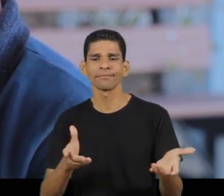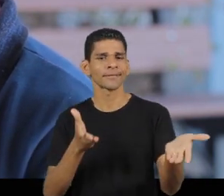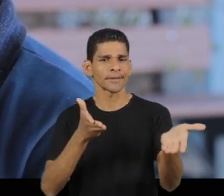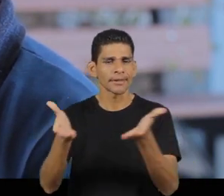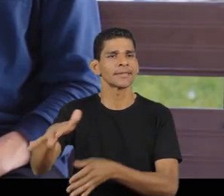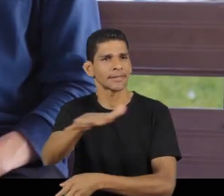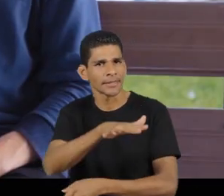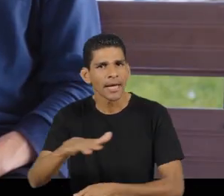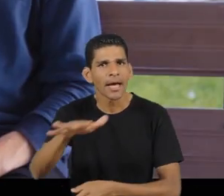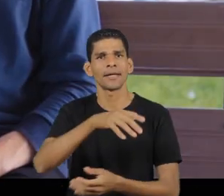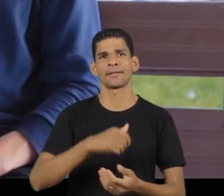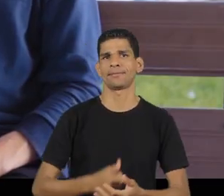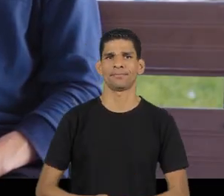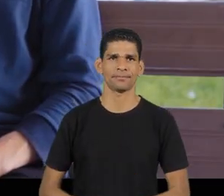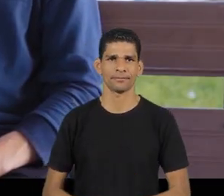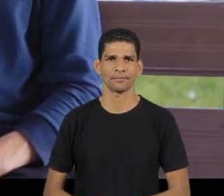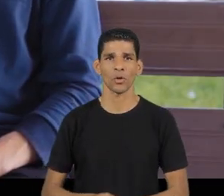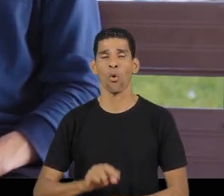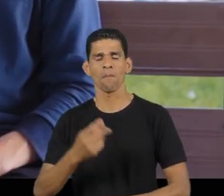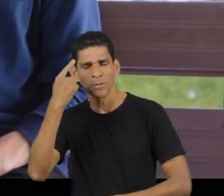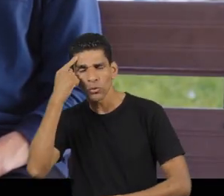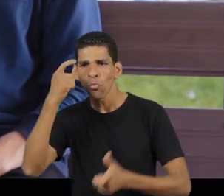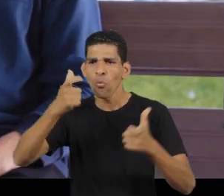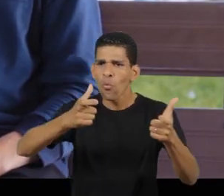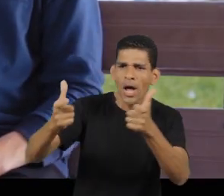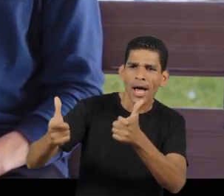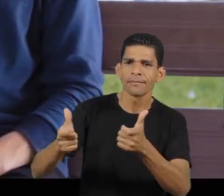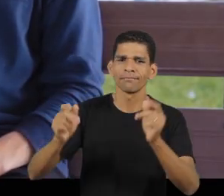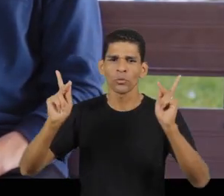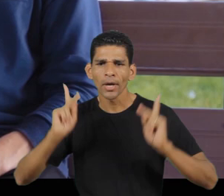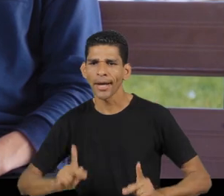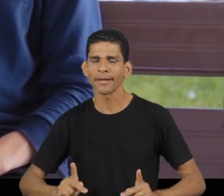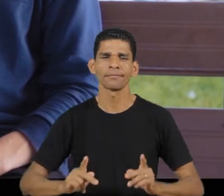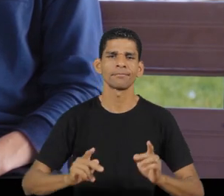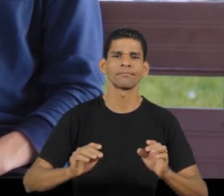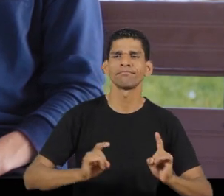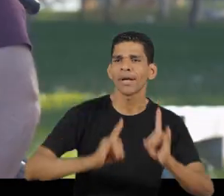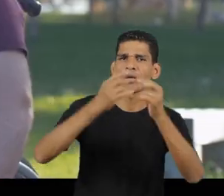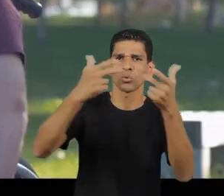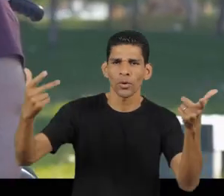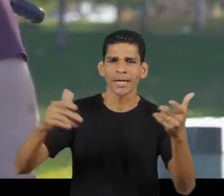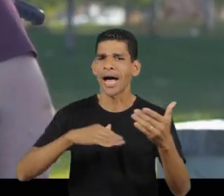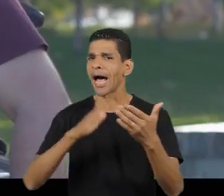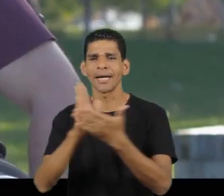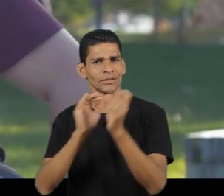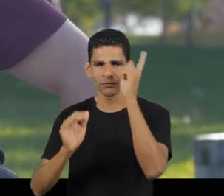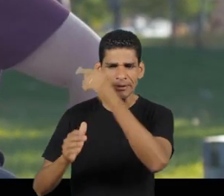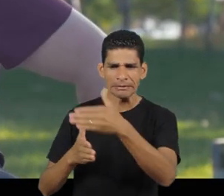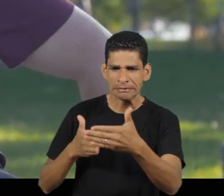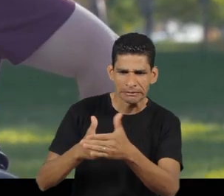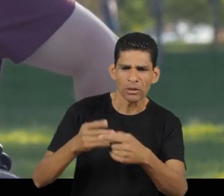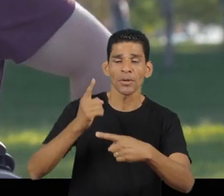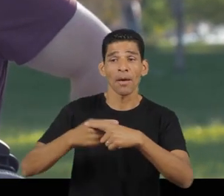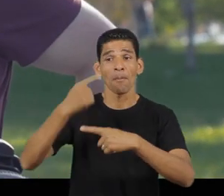possuem, mas dessas questões ambientais que a cercam e que